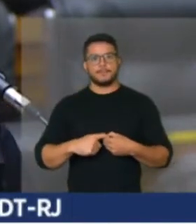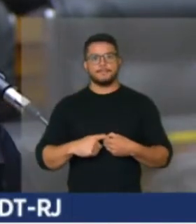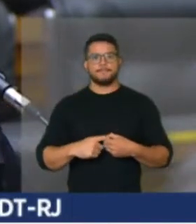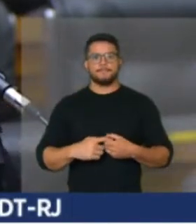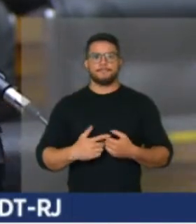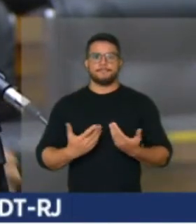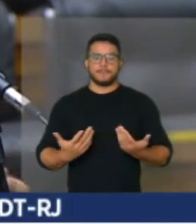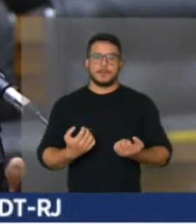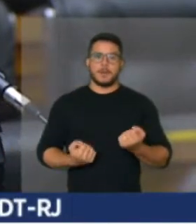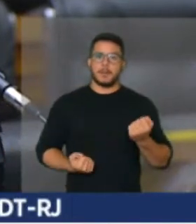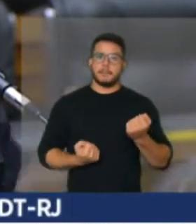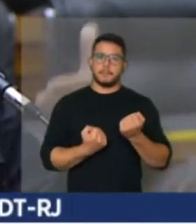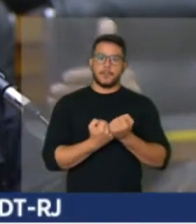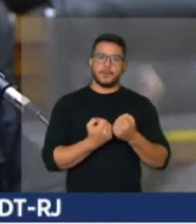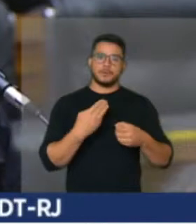SOMOS MUNICIPALISTAS. COMPREENDEMOS QUE OS... O